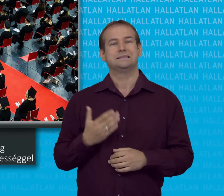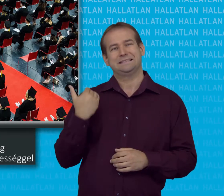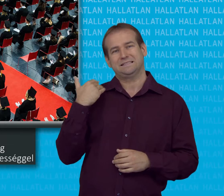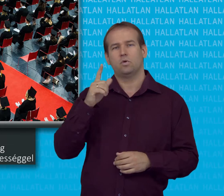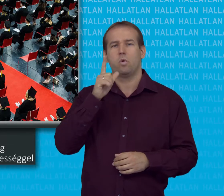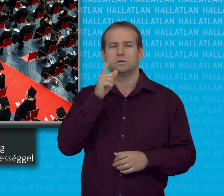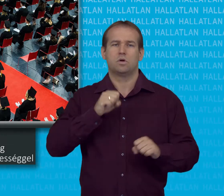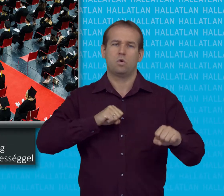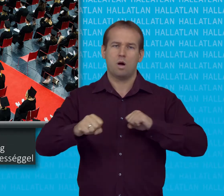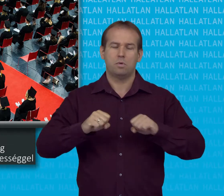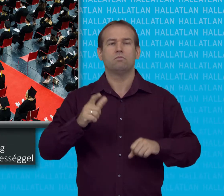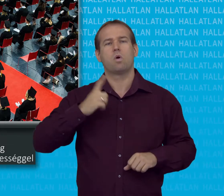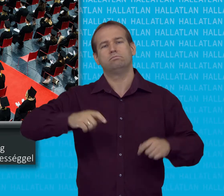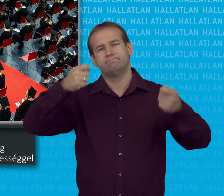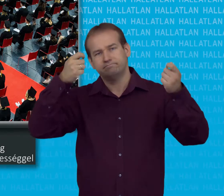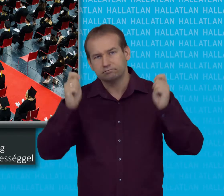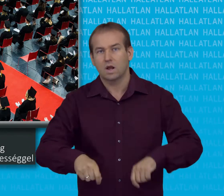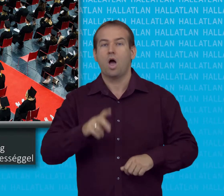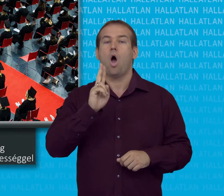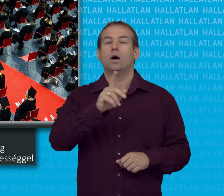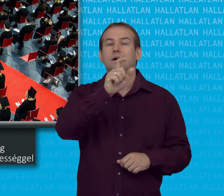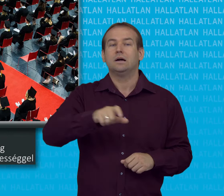A kormány idén júliusban ismét lehetővé tette,